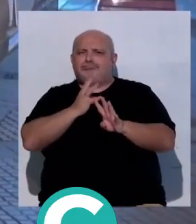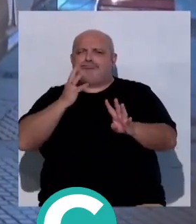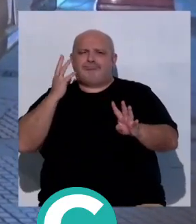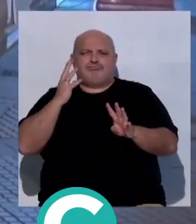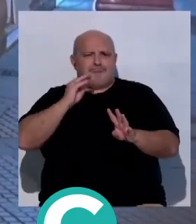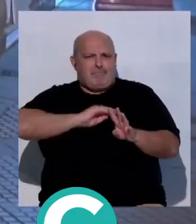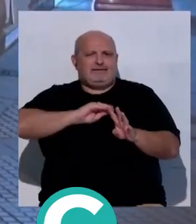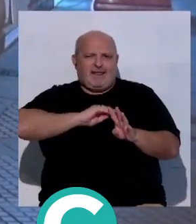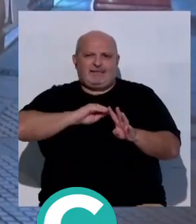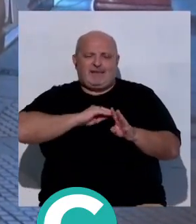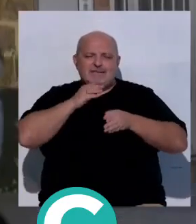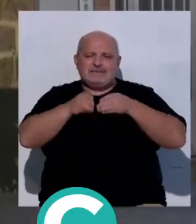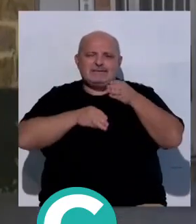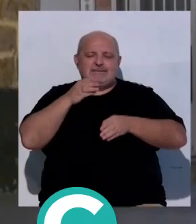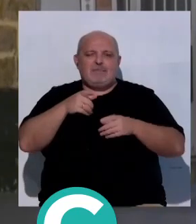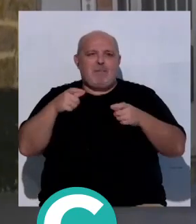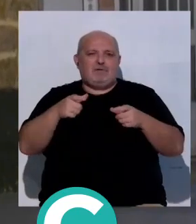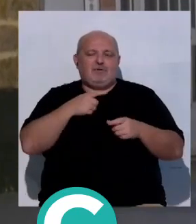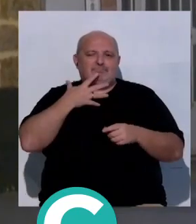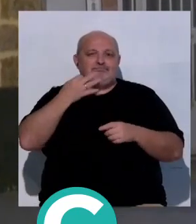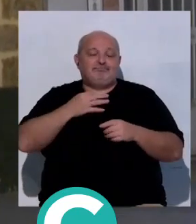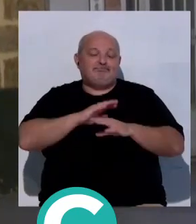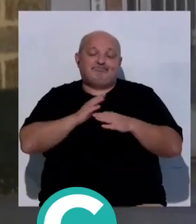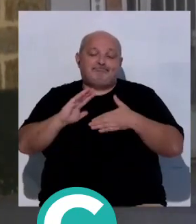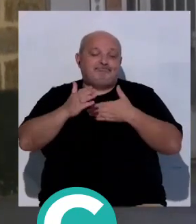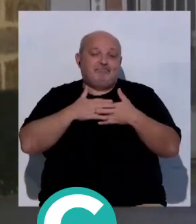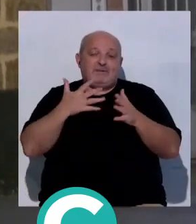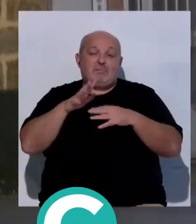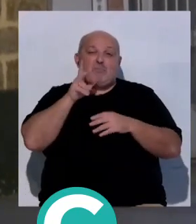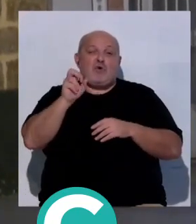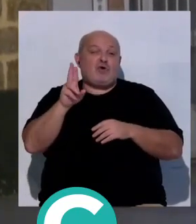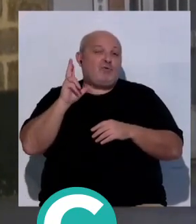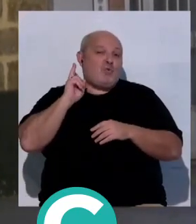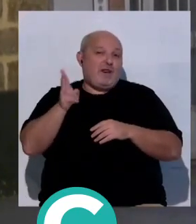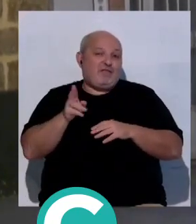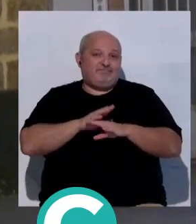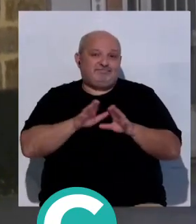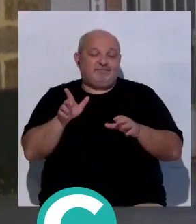entrar y poder degustar sus platos dice Adiós para siempre por jubilación pero sin duda su espíritu